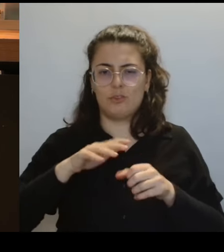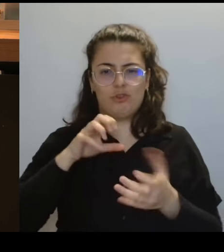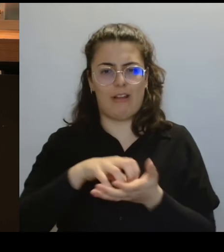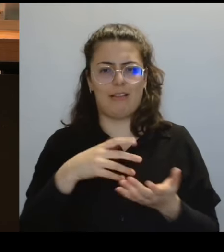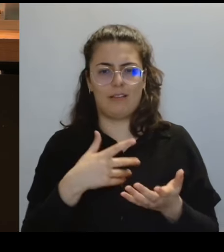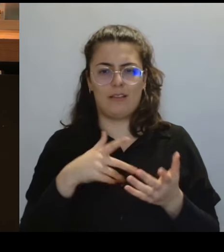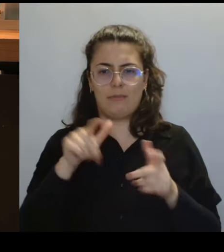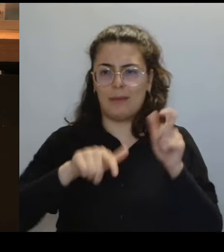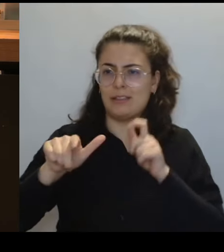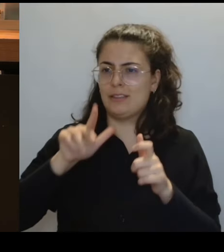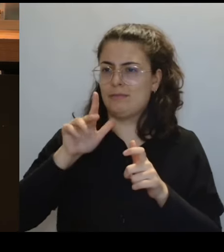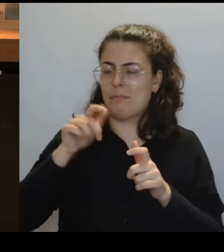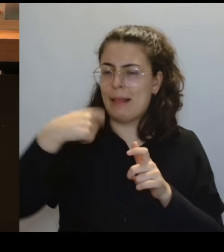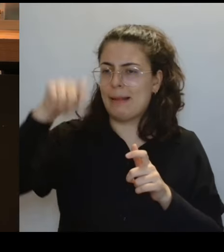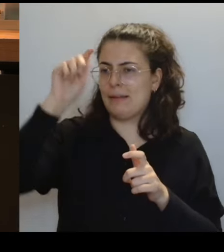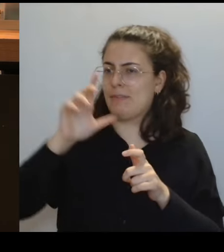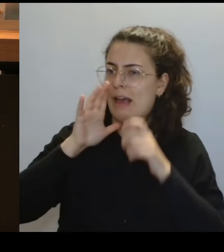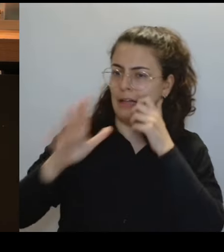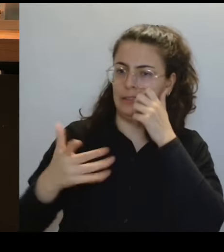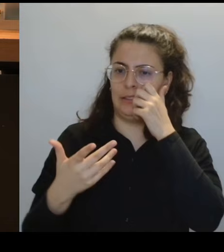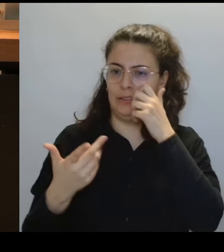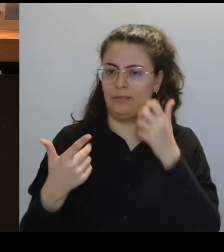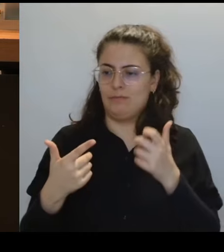Berlinerinnen und Berlinern auf den Weg bringen wollen. (Beifall)